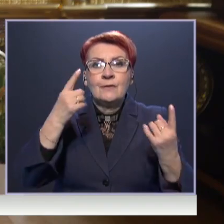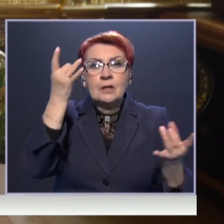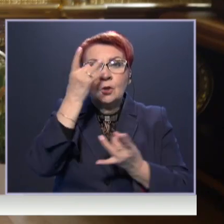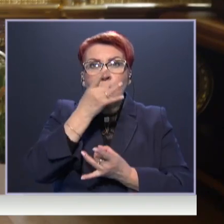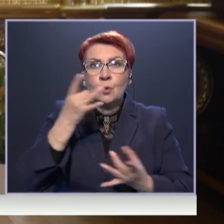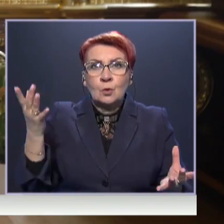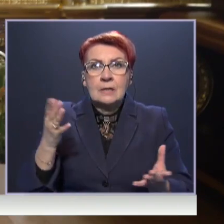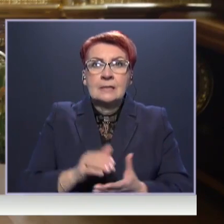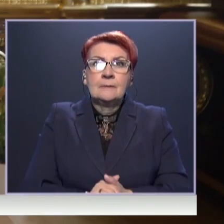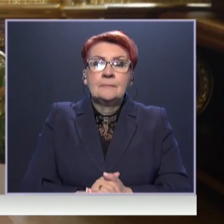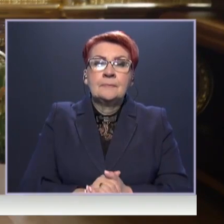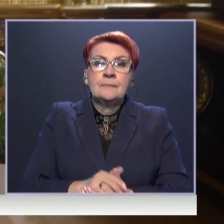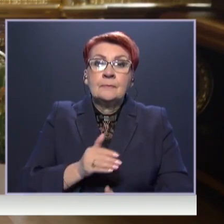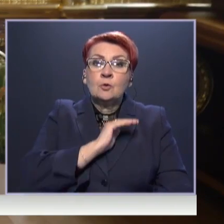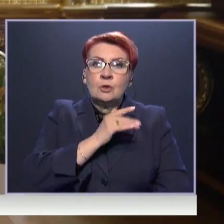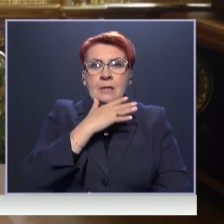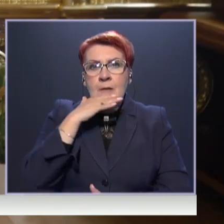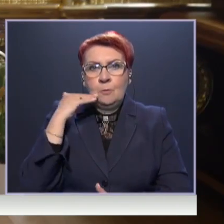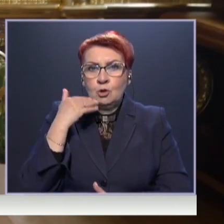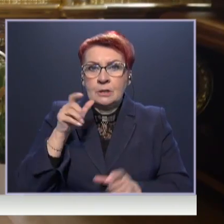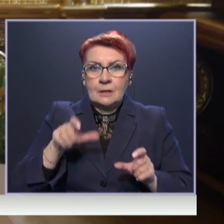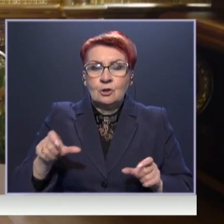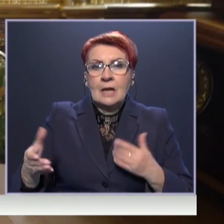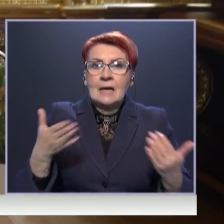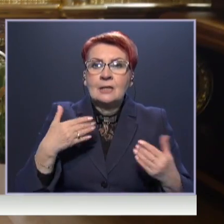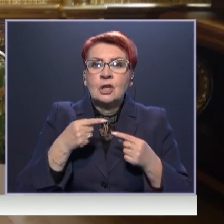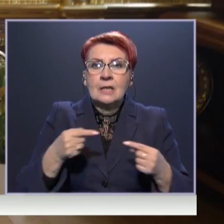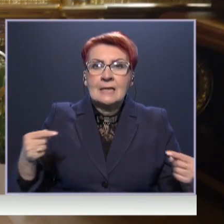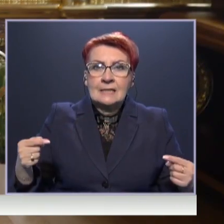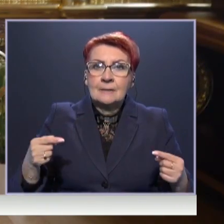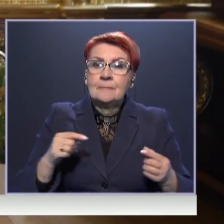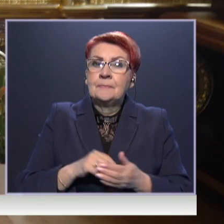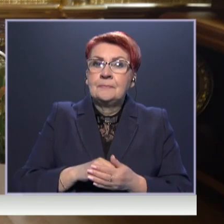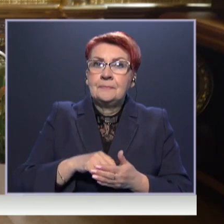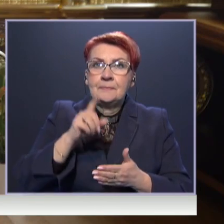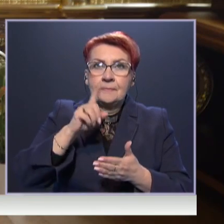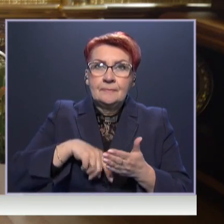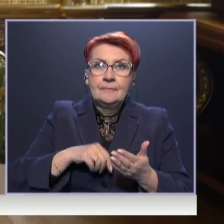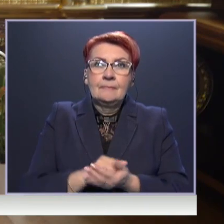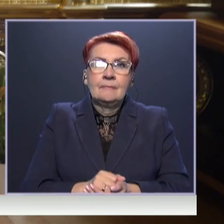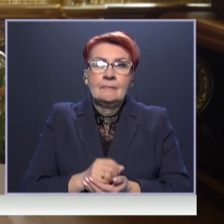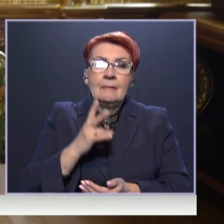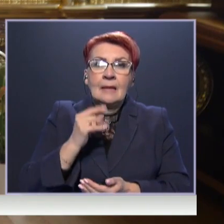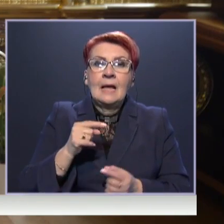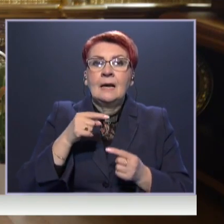усилиями множества людей относящихся к различным этносам проживавших на разных территориях но мысливших